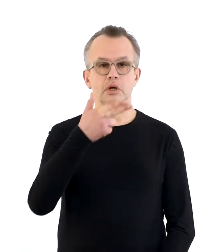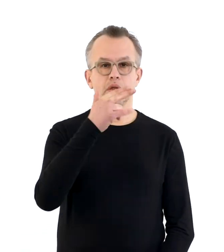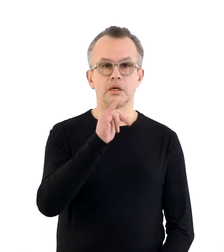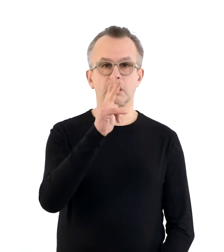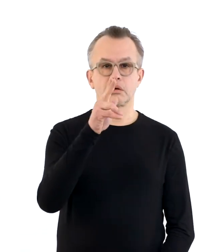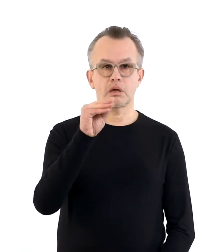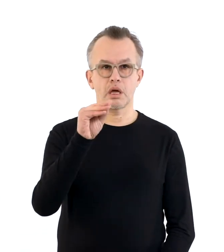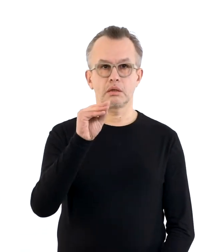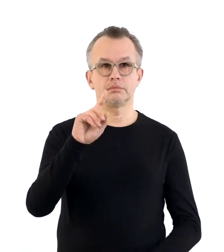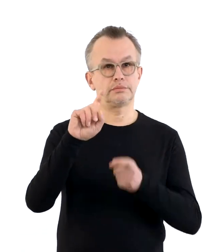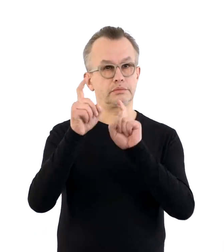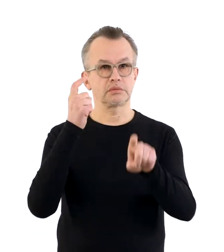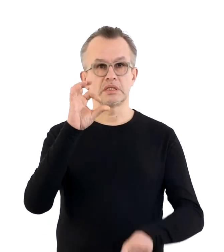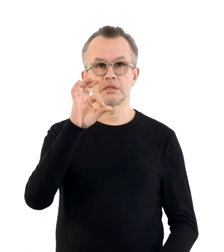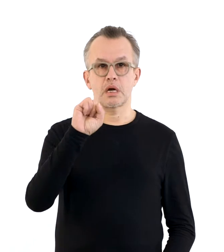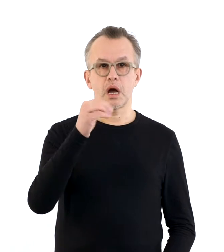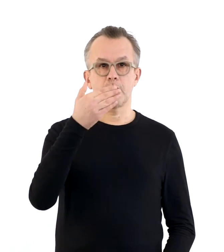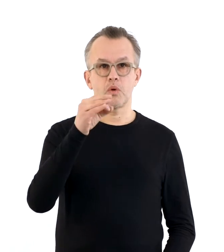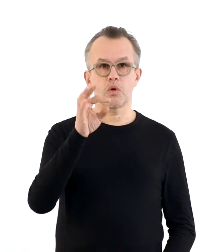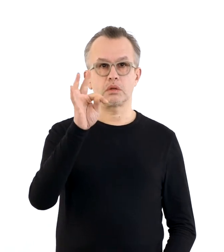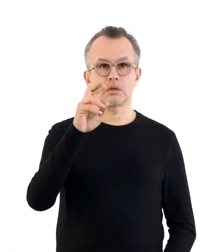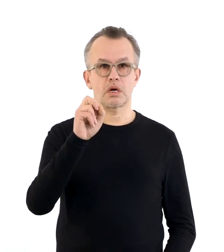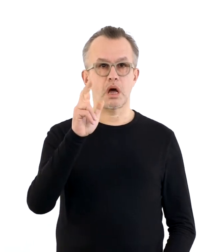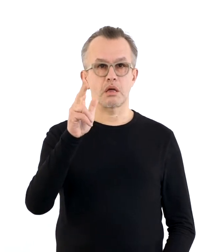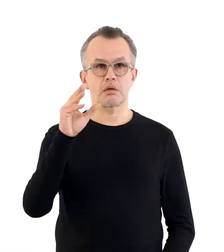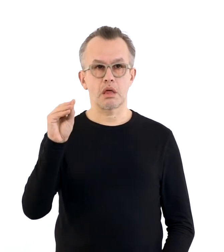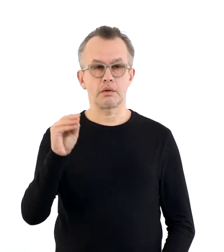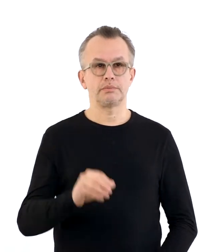Nike z Samotraki